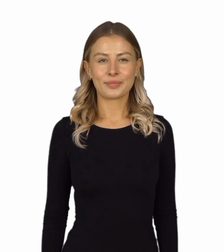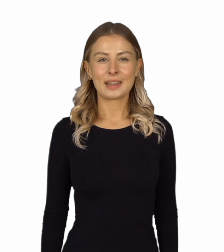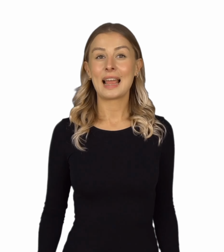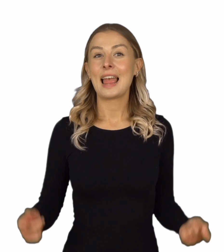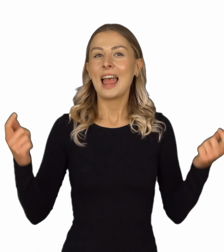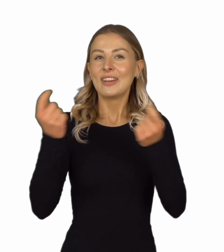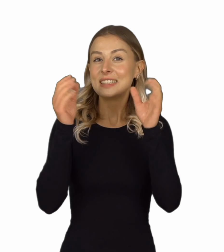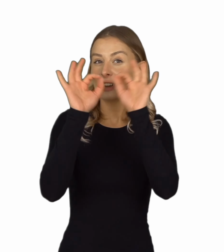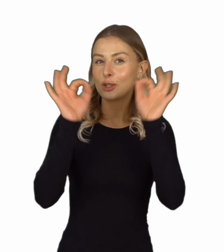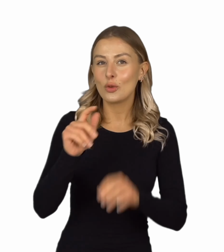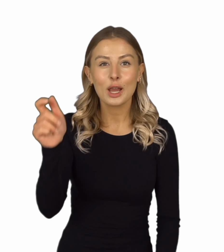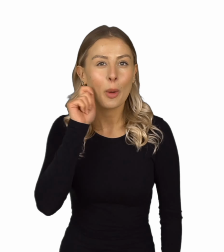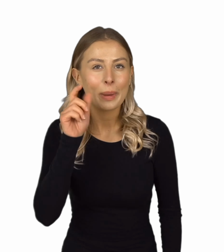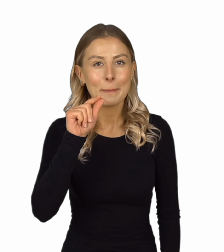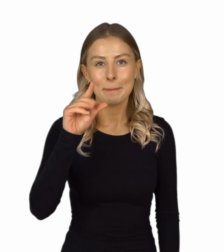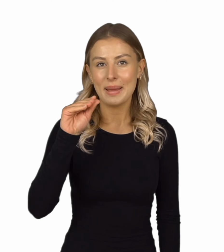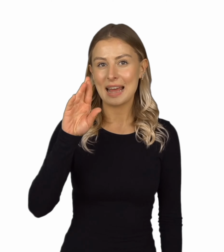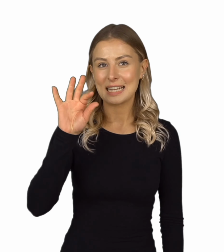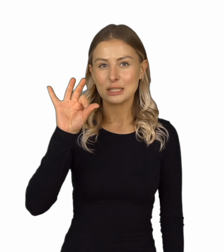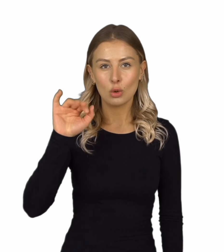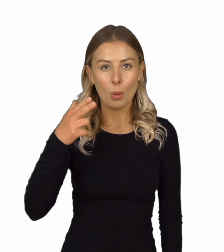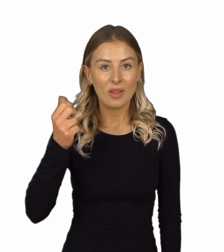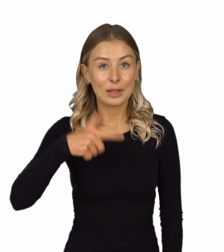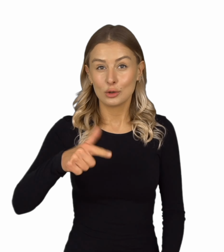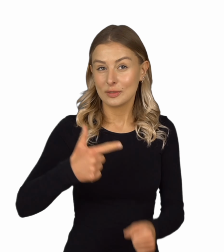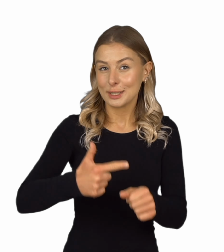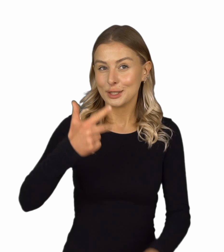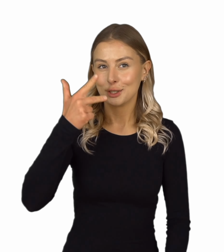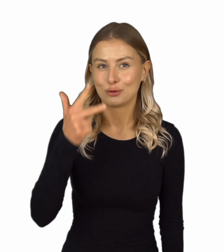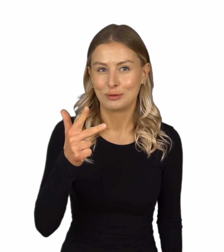Festiwal Sztuki Kobiet PERSONA 2023